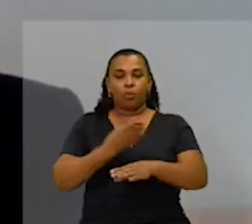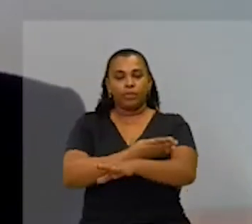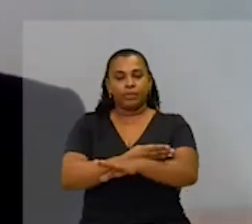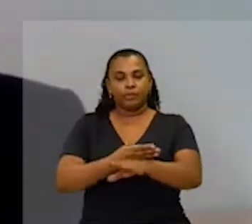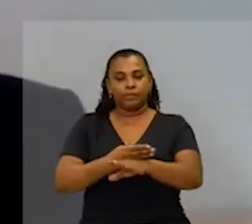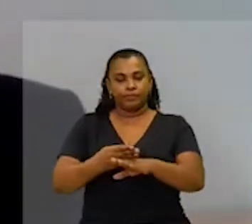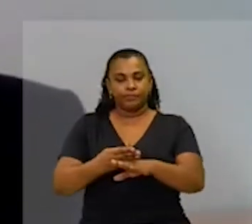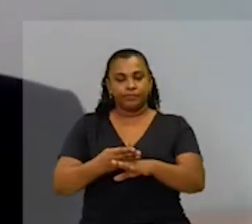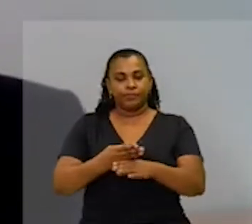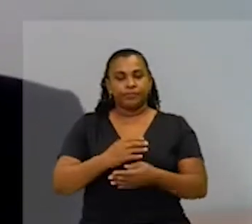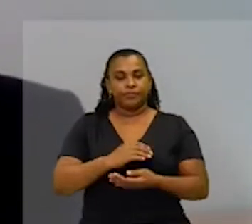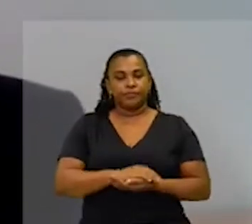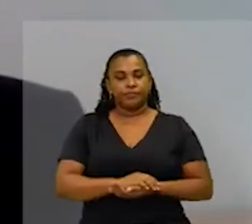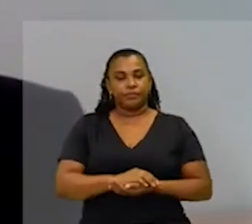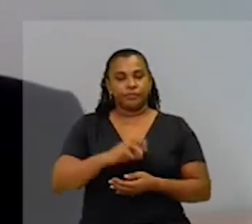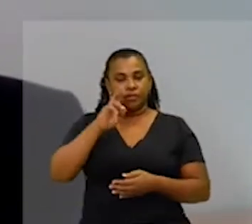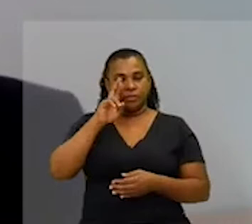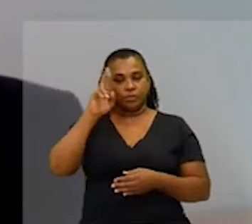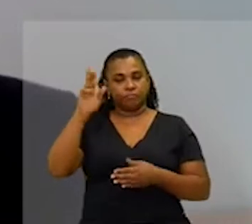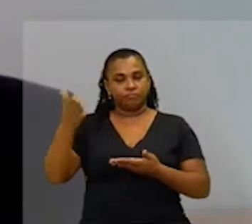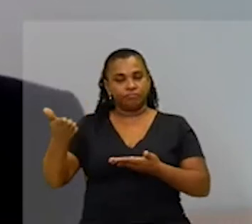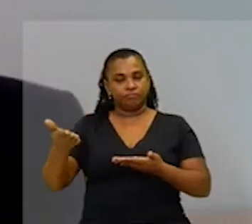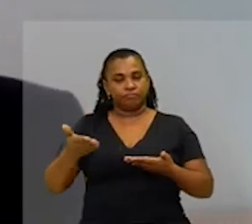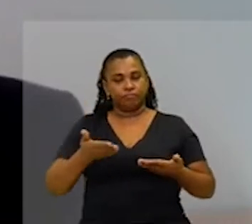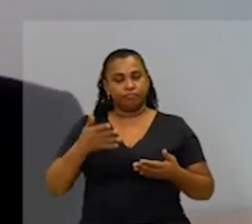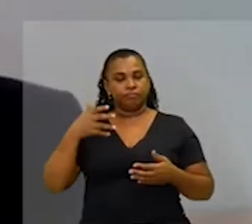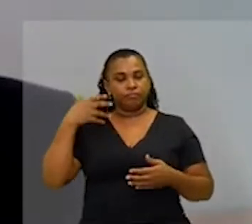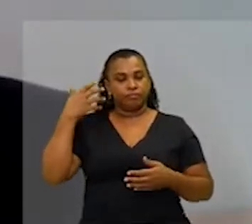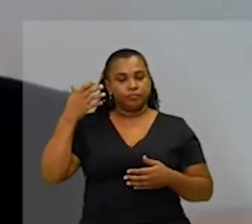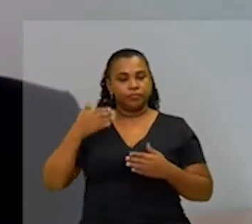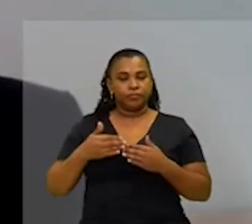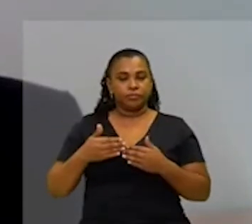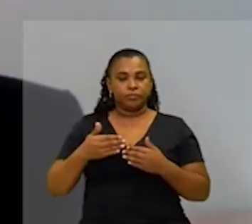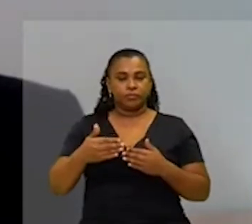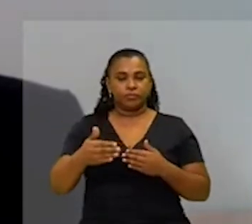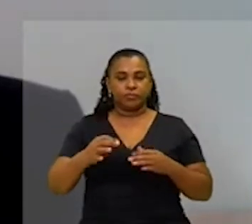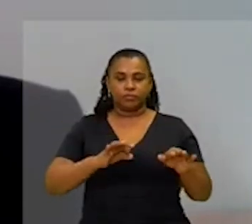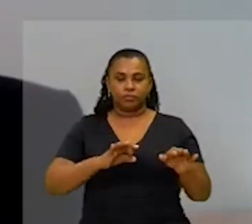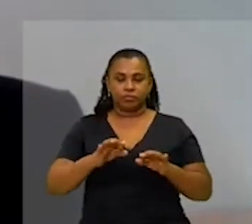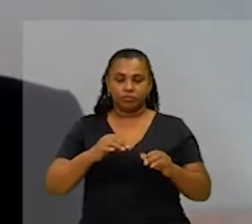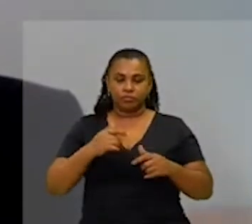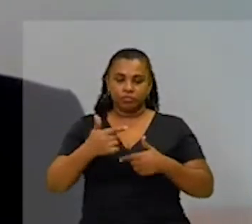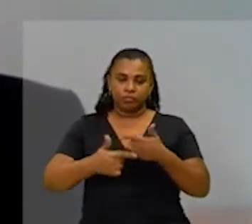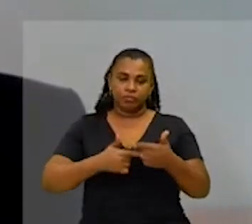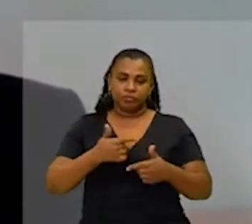a paz do Senhor esteja a palavra seguir para condução dos trabalhos desta mesa a coordenadora